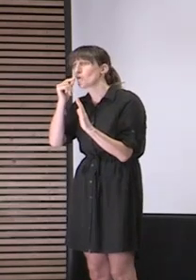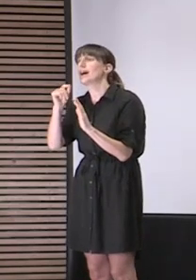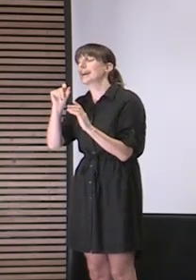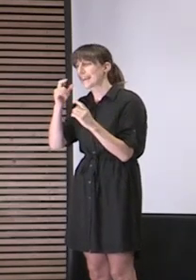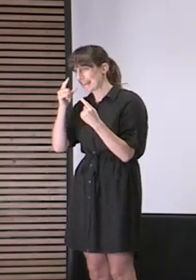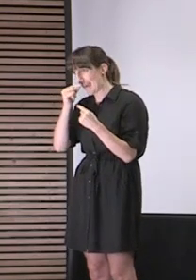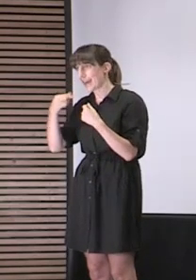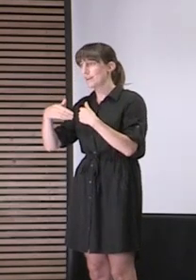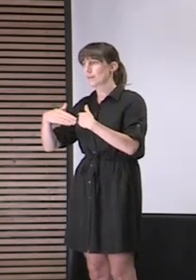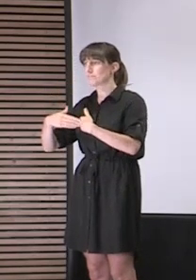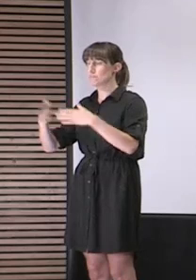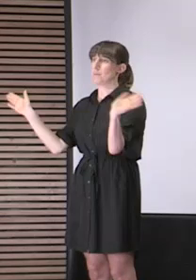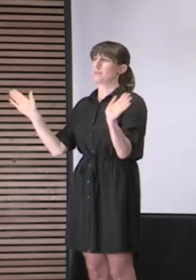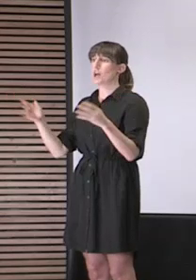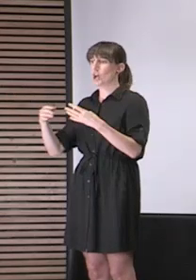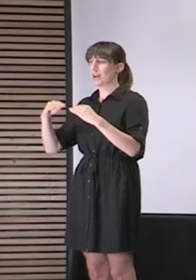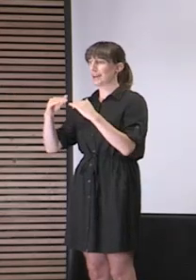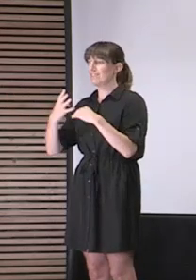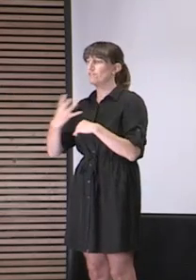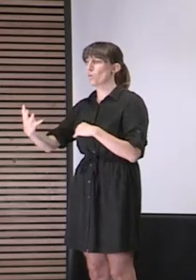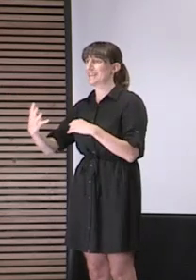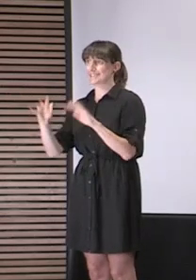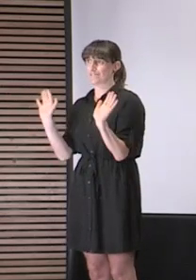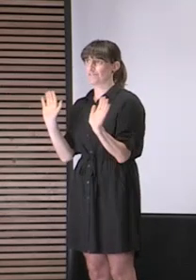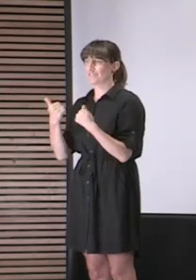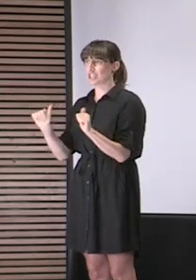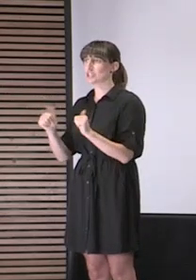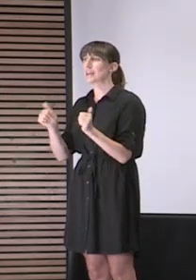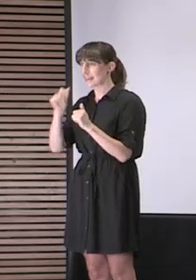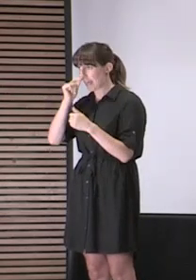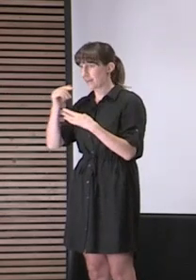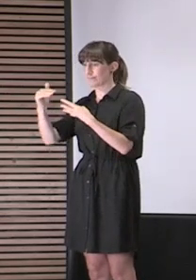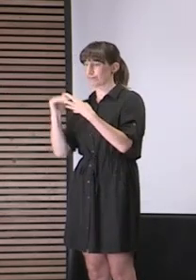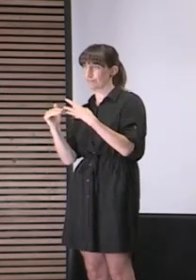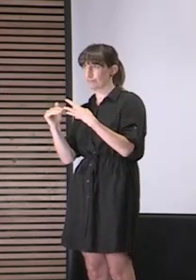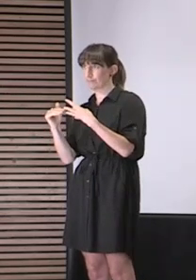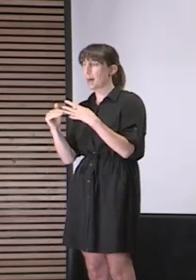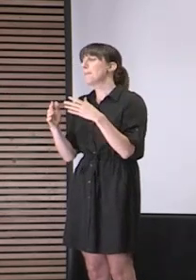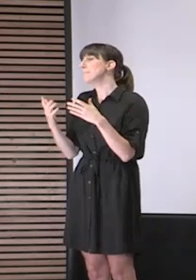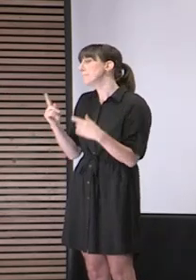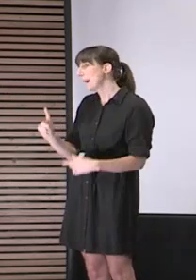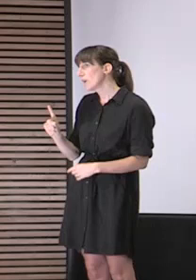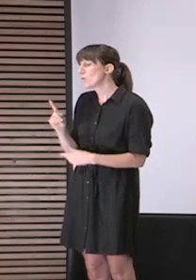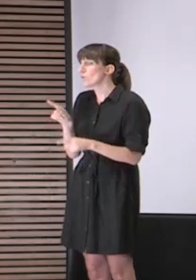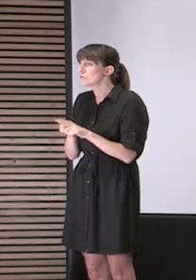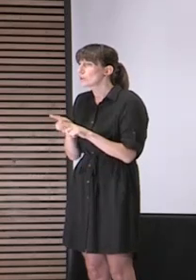todos los impactos del nivel de alerta 4, pero solo eso lo